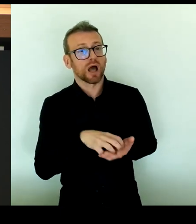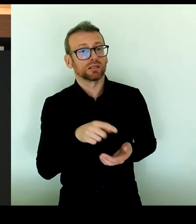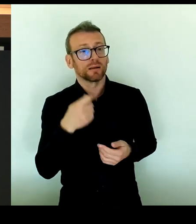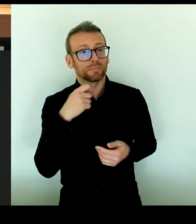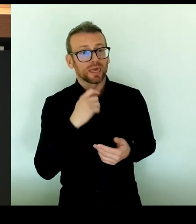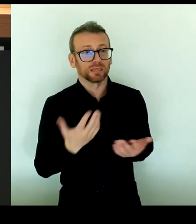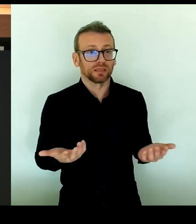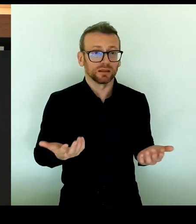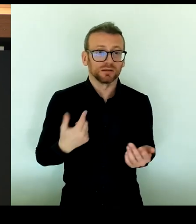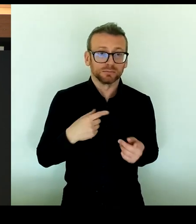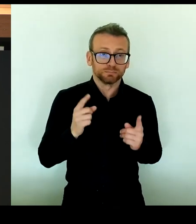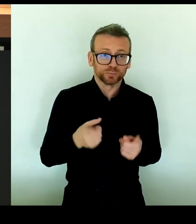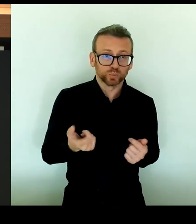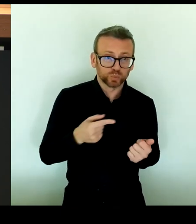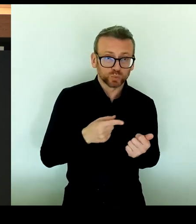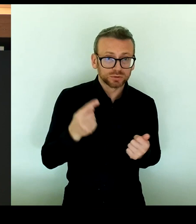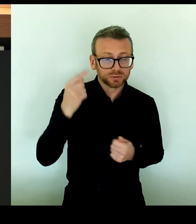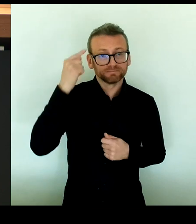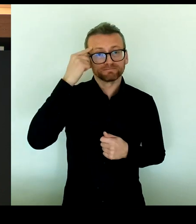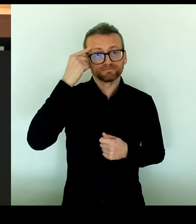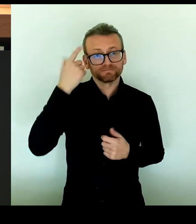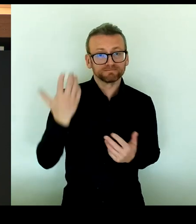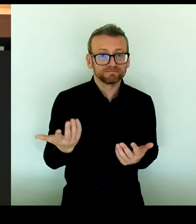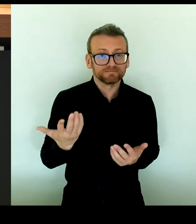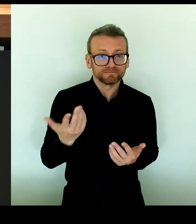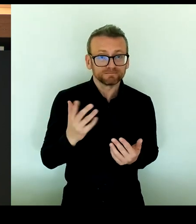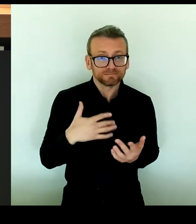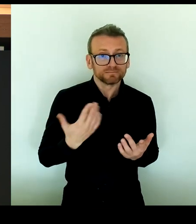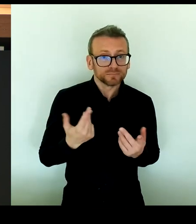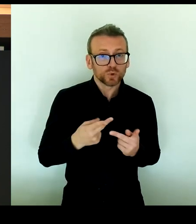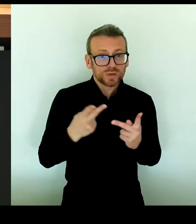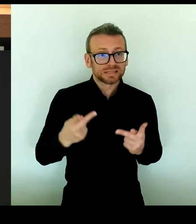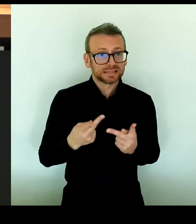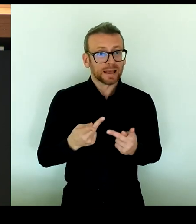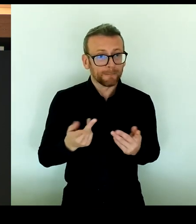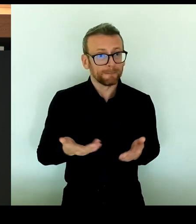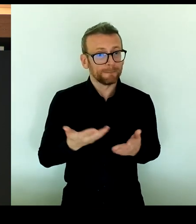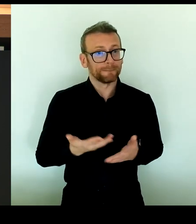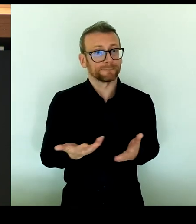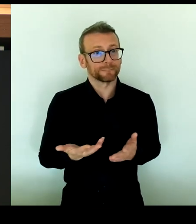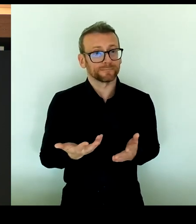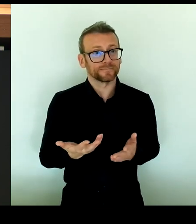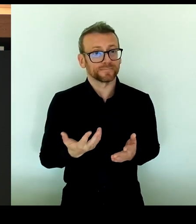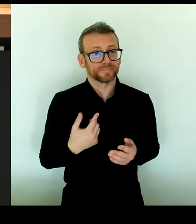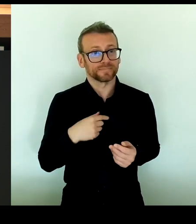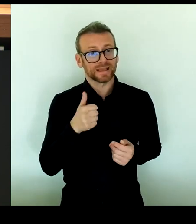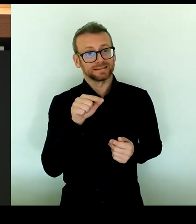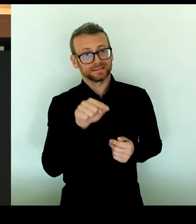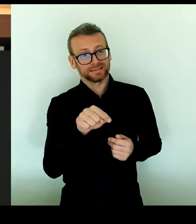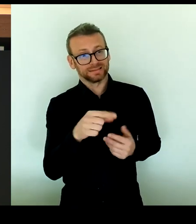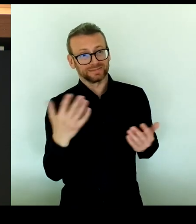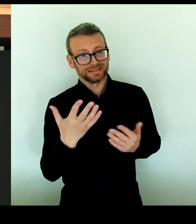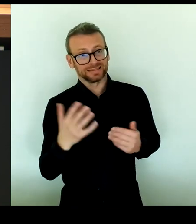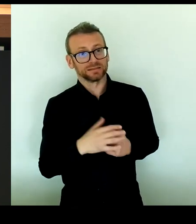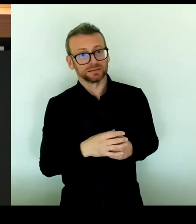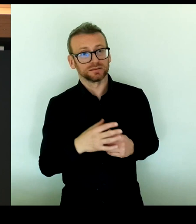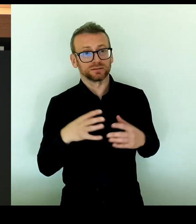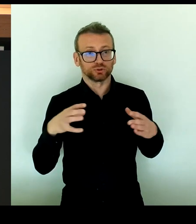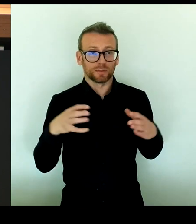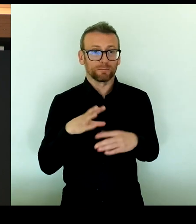mehrere 1.000 Menschen in der Region. Und die lassen sich nicht gegeneinander ausspielen, sondern die haben gerade jüngst wieder sich vereinbart zu